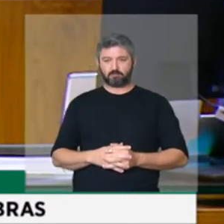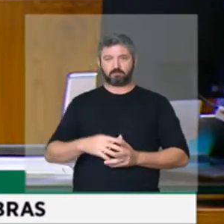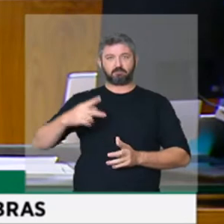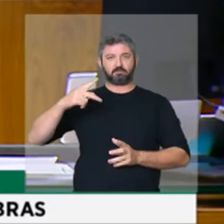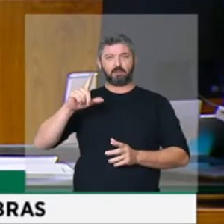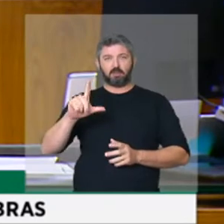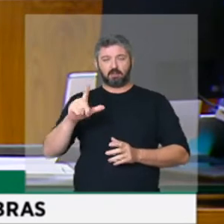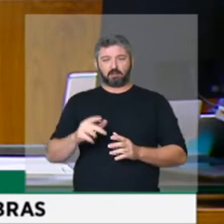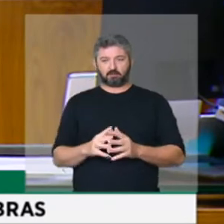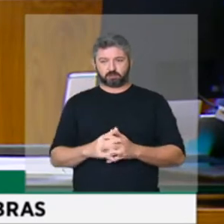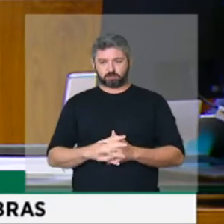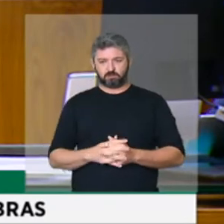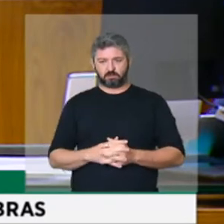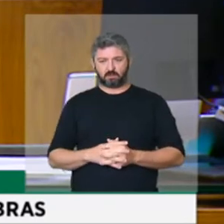PRESIDENTE. -- [PRESIDENTE]: COMO